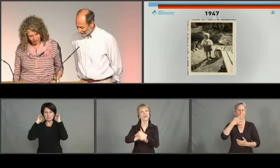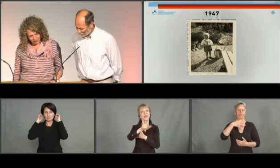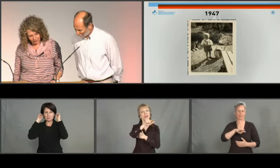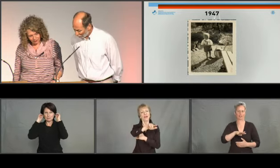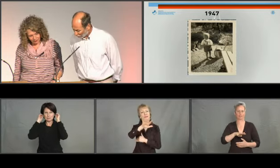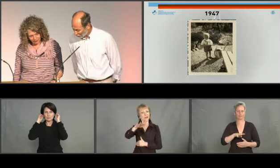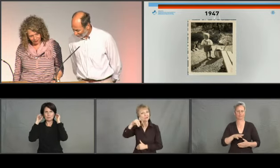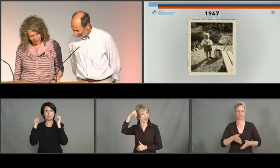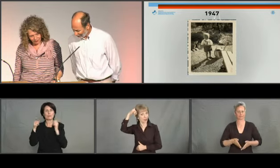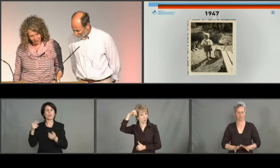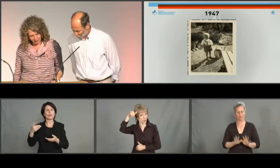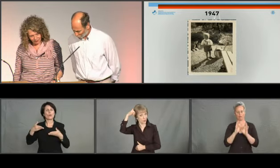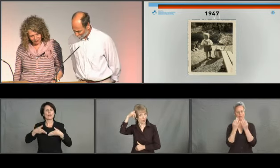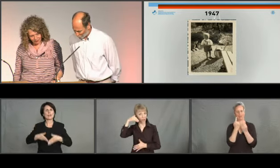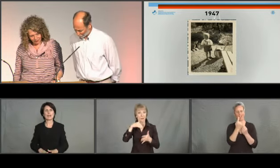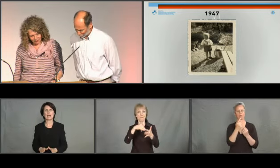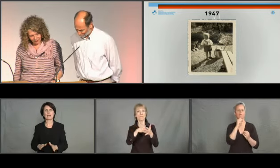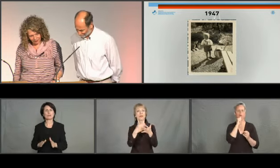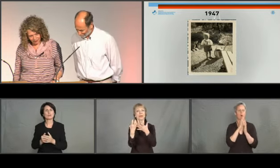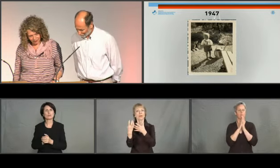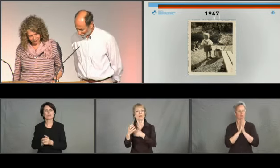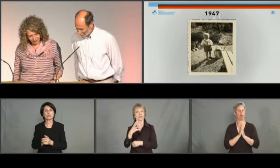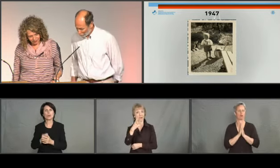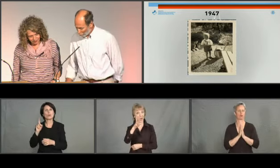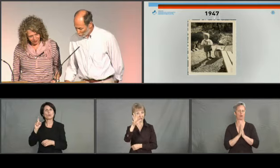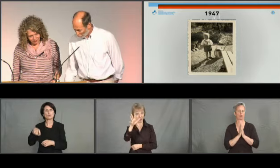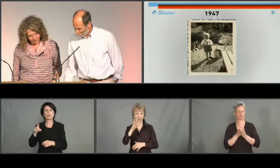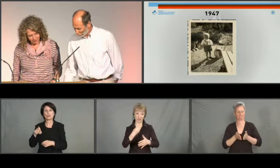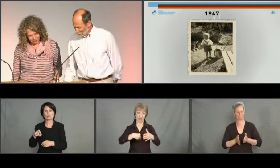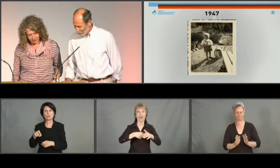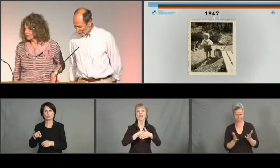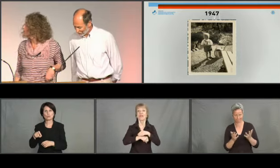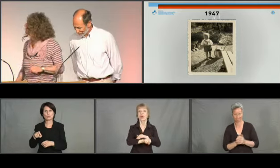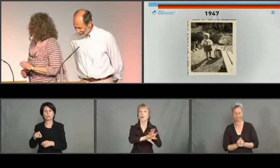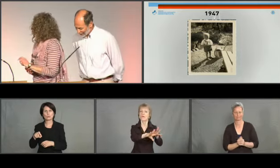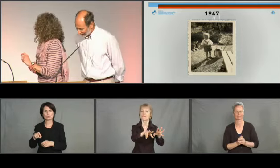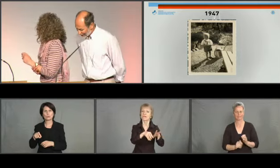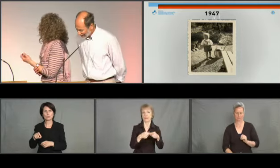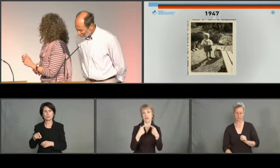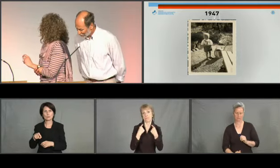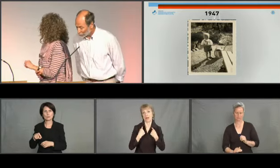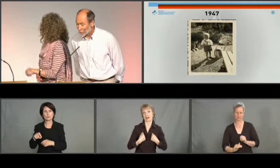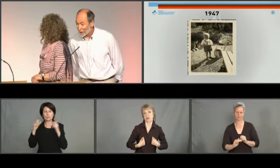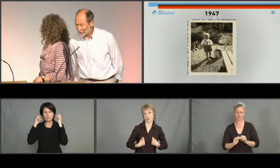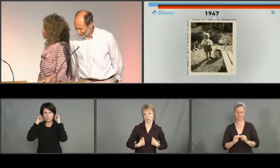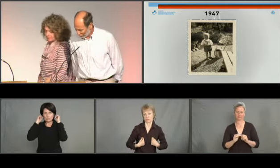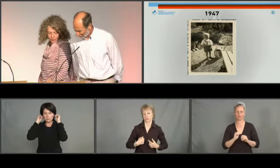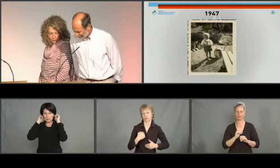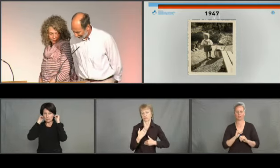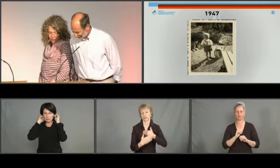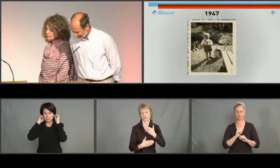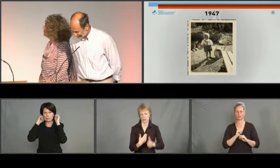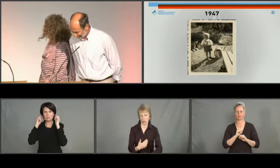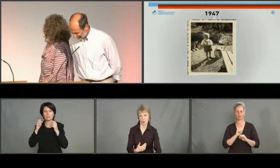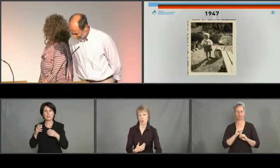Pfarrfamilie geboren worden. Schon früh hat es seine Liebe zur Gartenarbeit entdeckt.